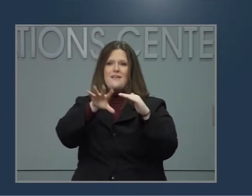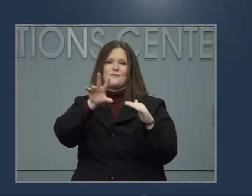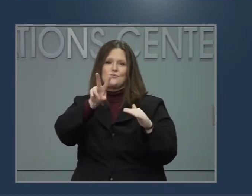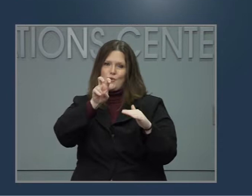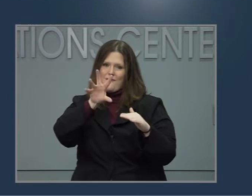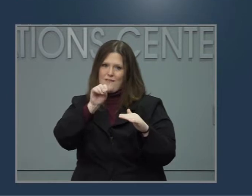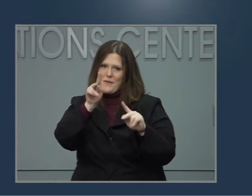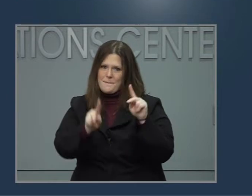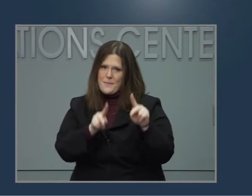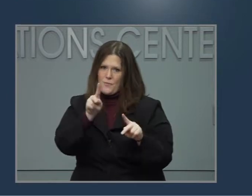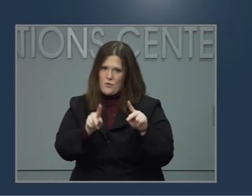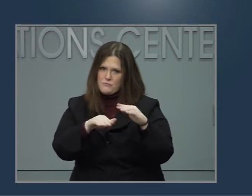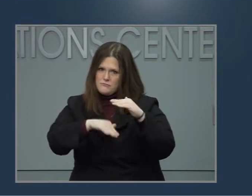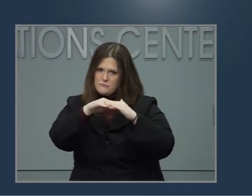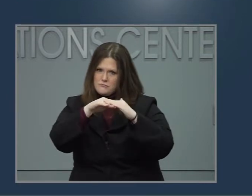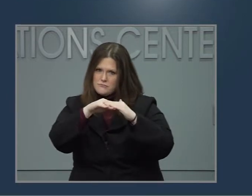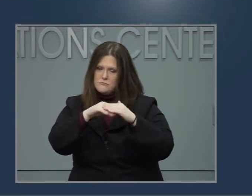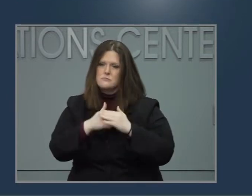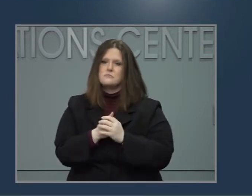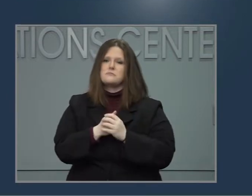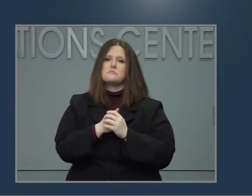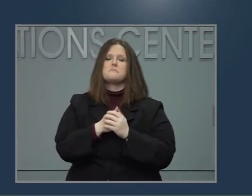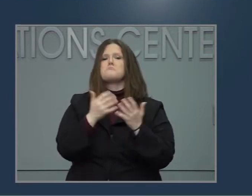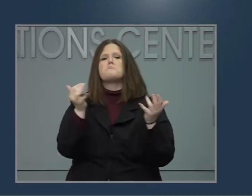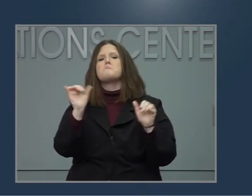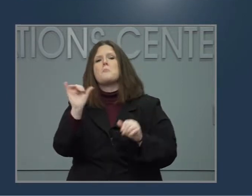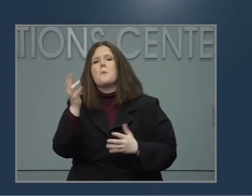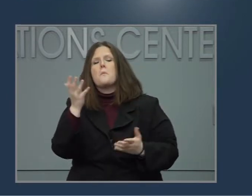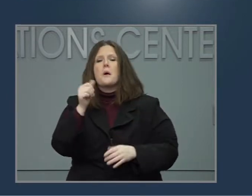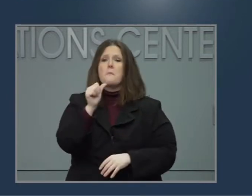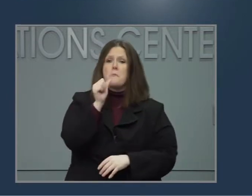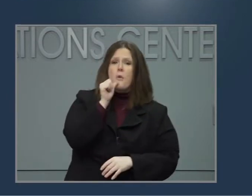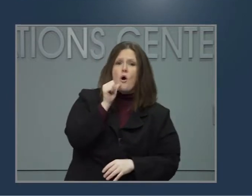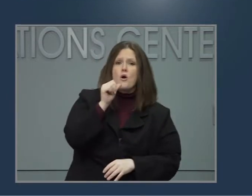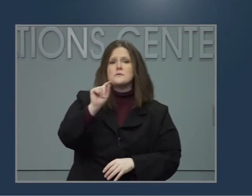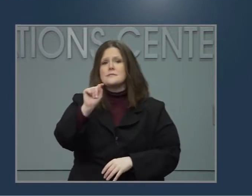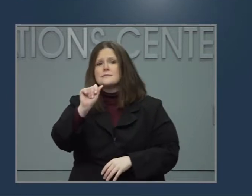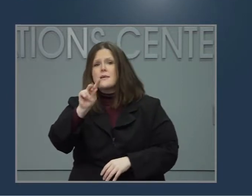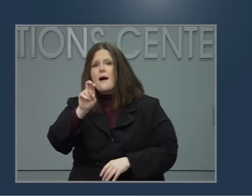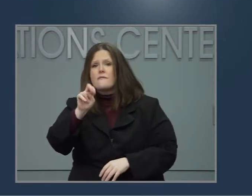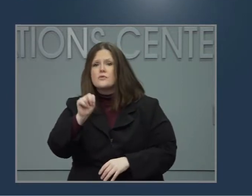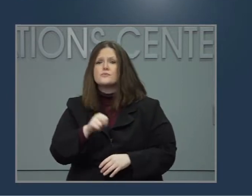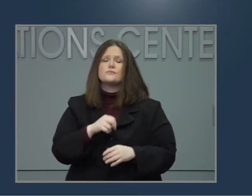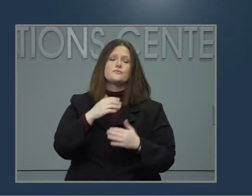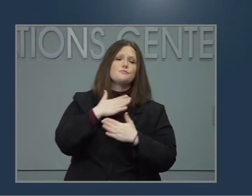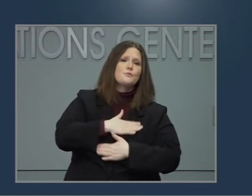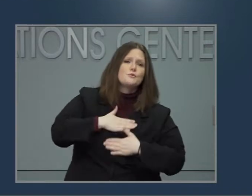Estos negocios incluyen bares tabernas parques de diversión interiores, sin es Arenas